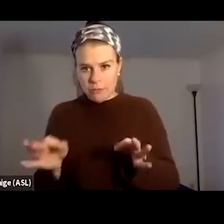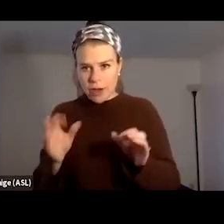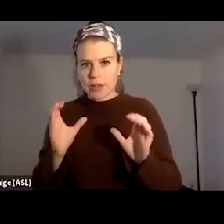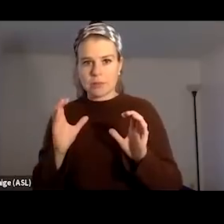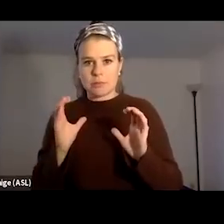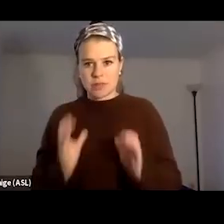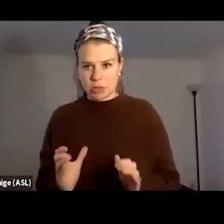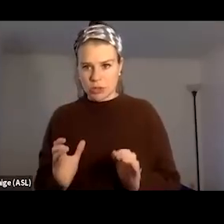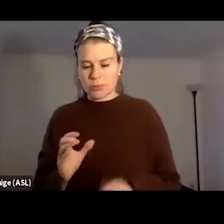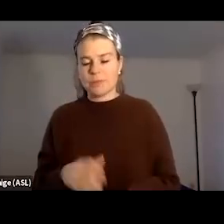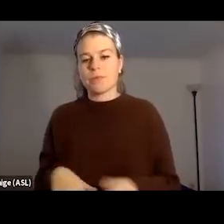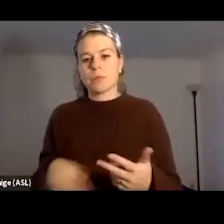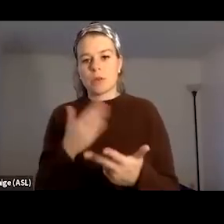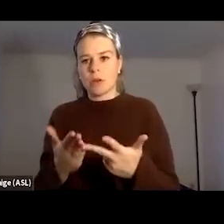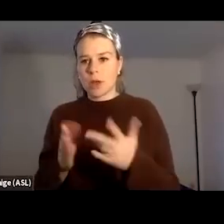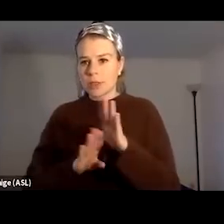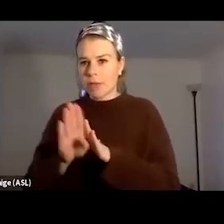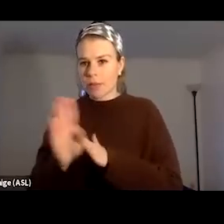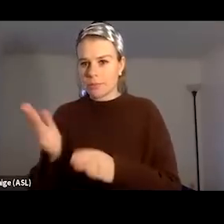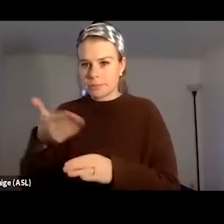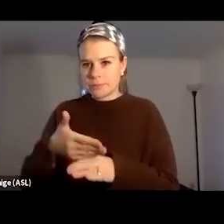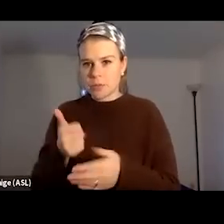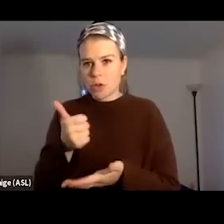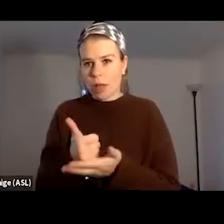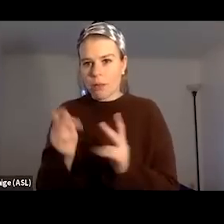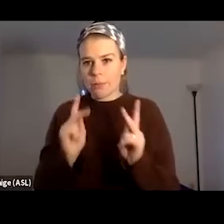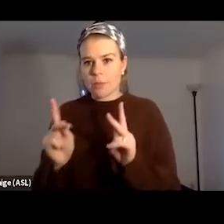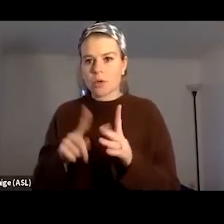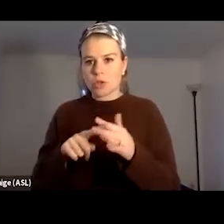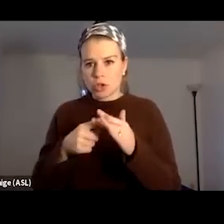y luego desarrollamos una intervención para ayudar a poner a las personas en el camino hacia la ciudadanía.